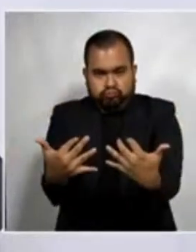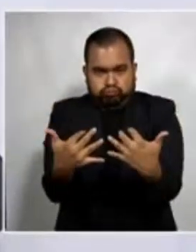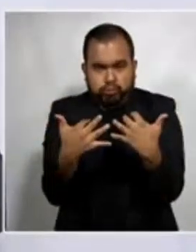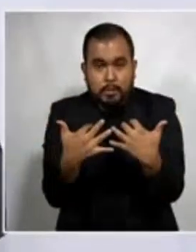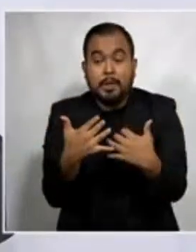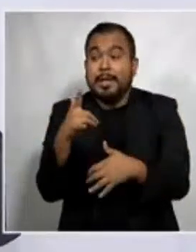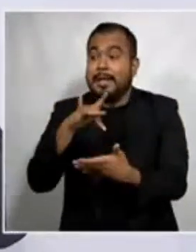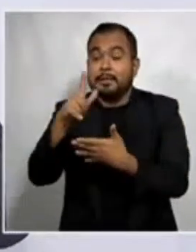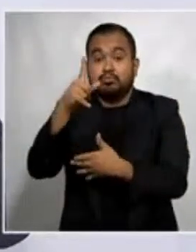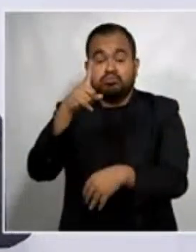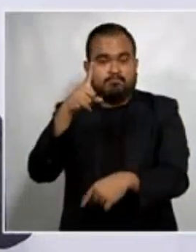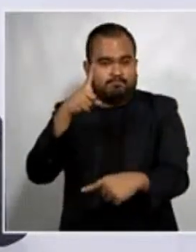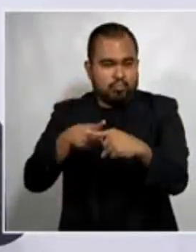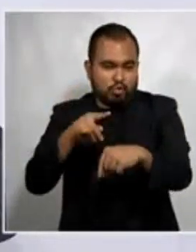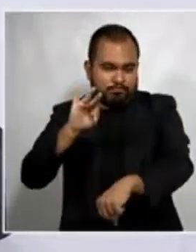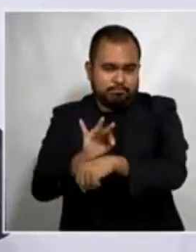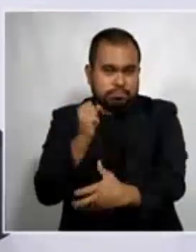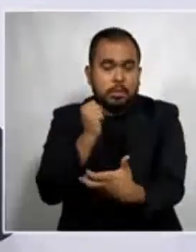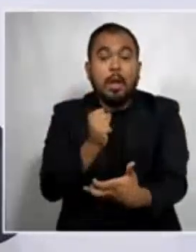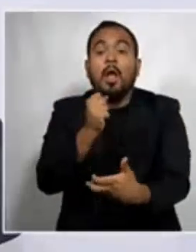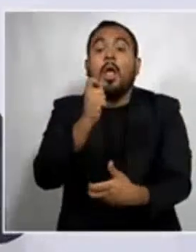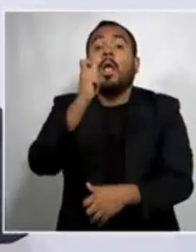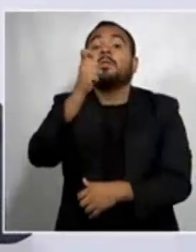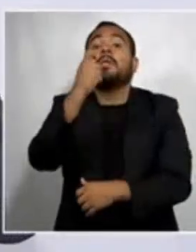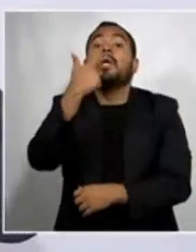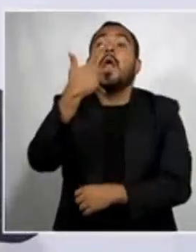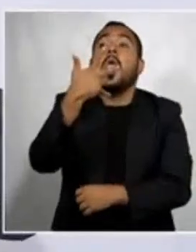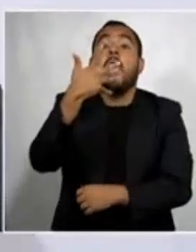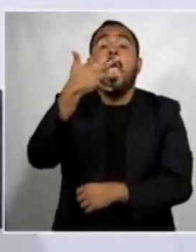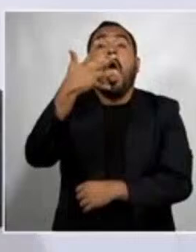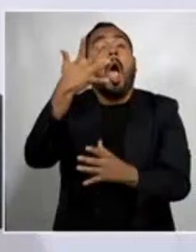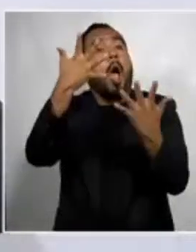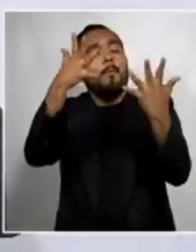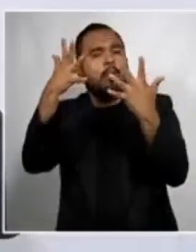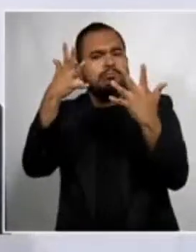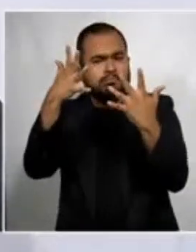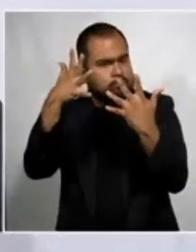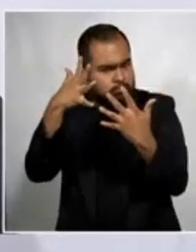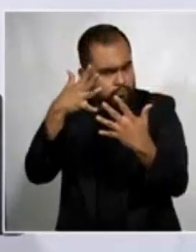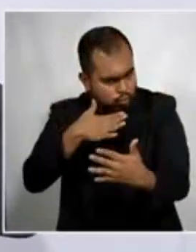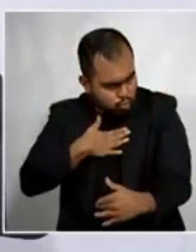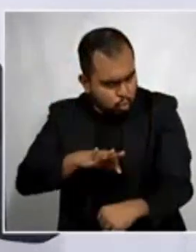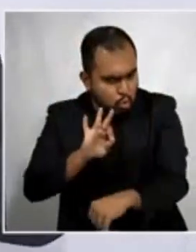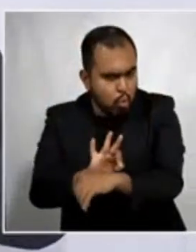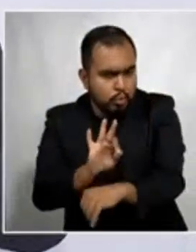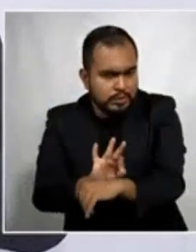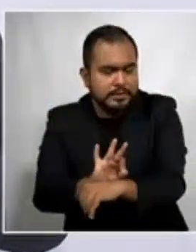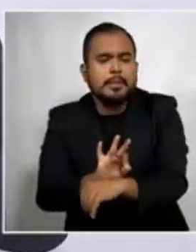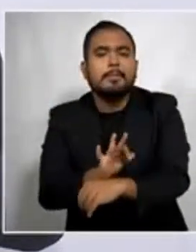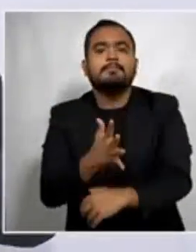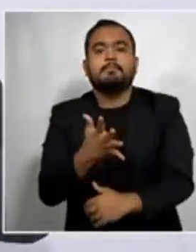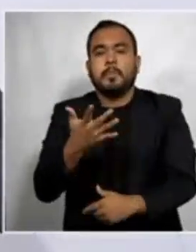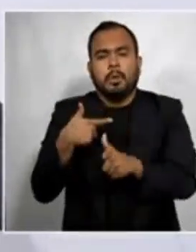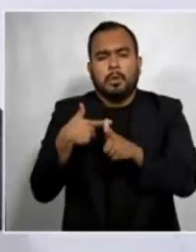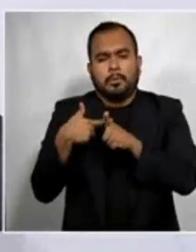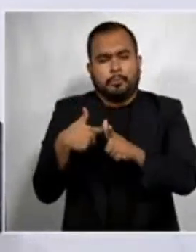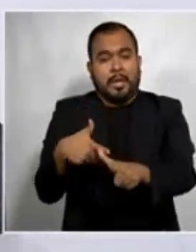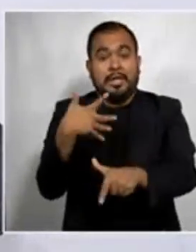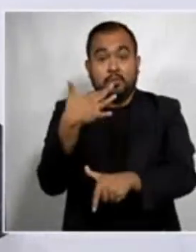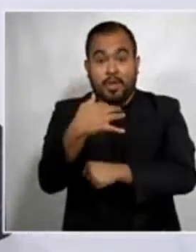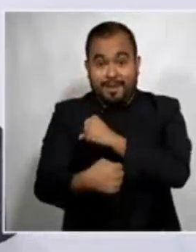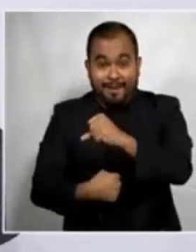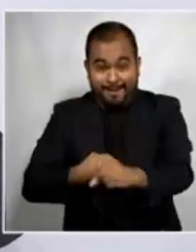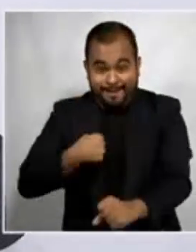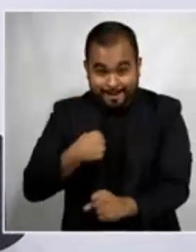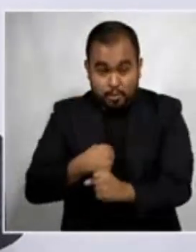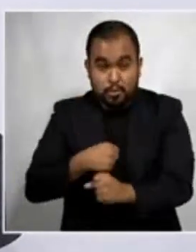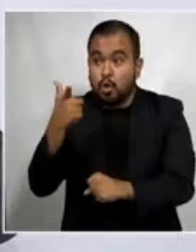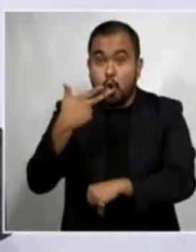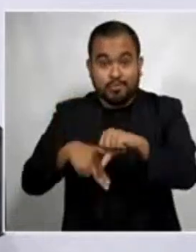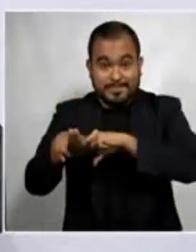que no buscan aplauso, sino justicia. Durante más de 50 años, el Hospital Valentín Gómez Farías